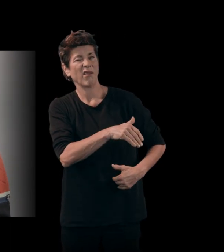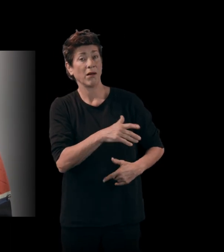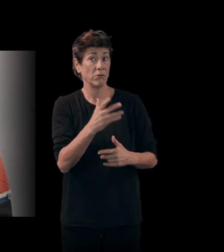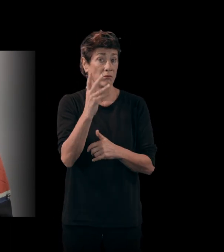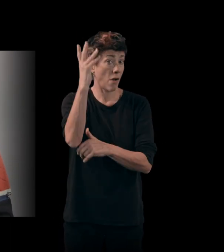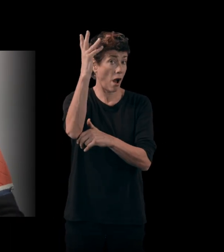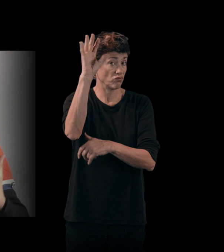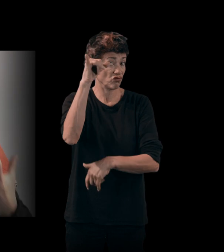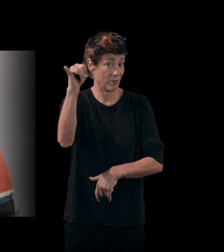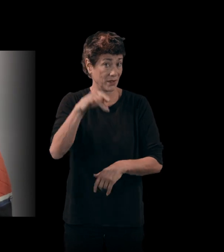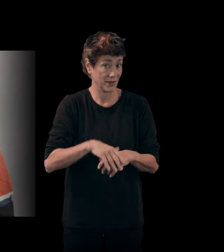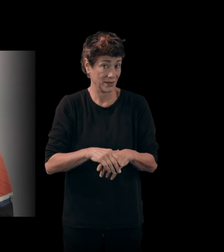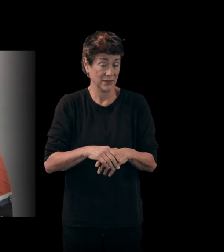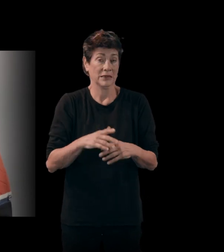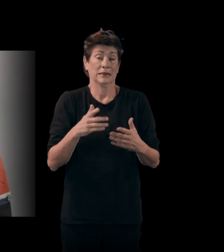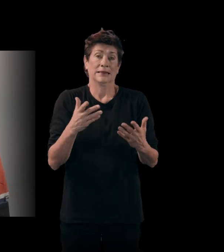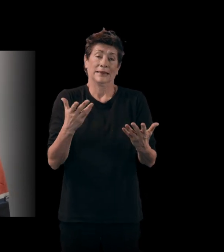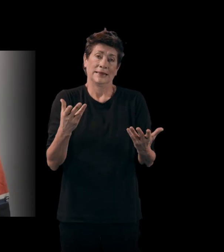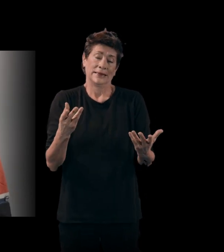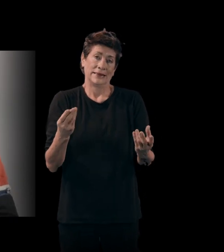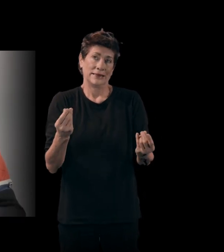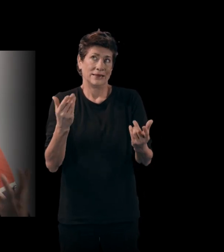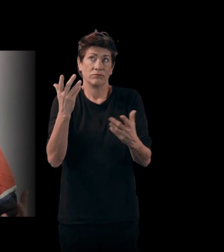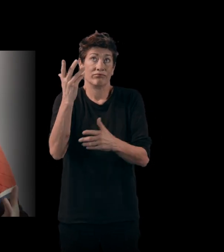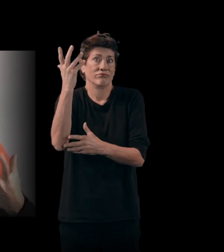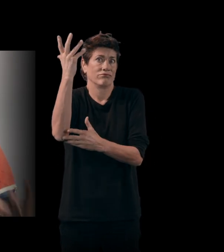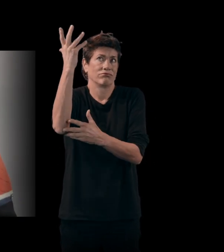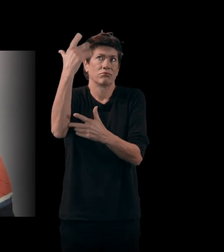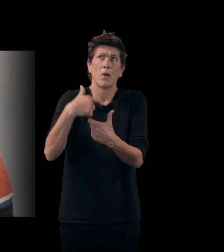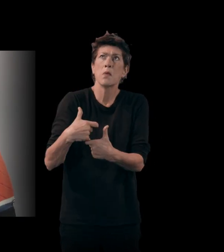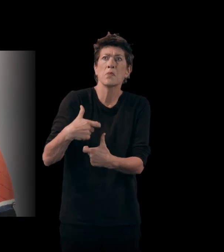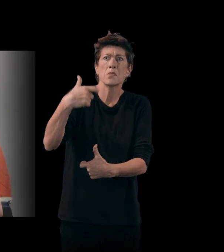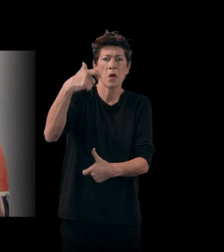Vous avez ces espèces de créatures qui sont très ancrées dans le sol,